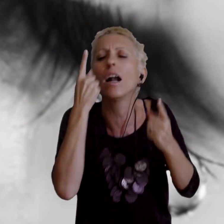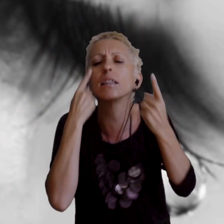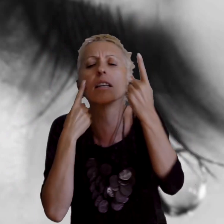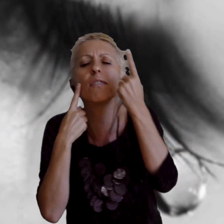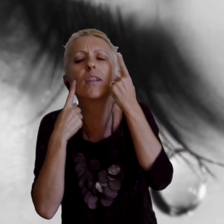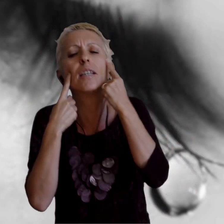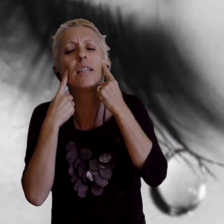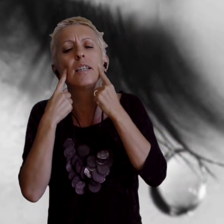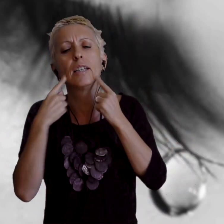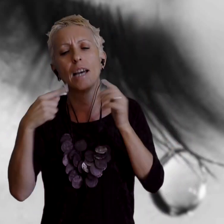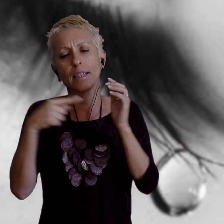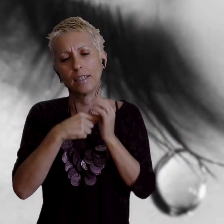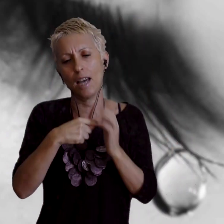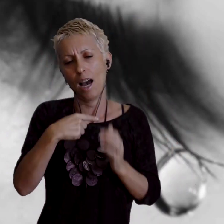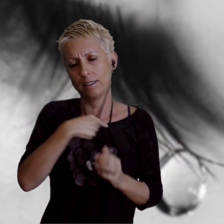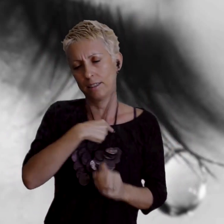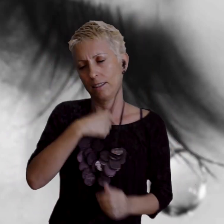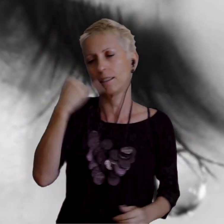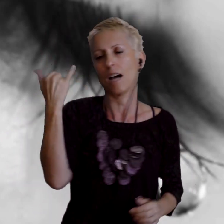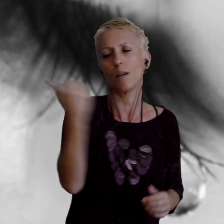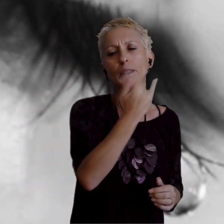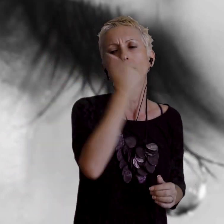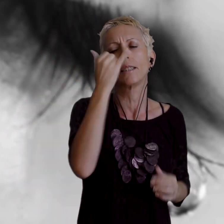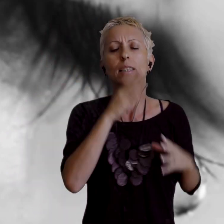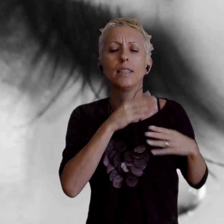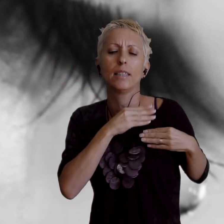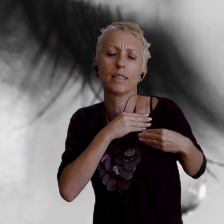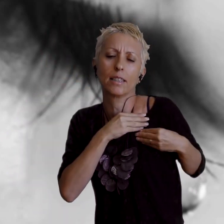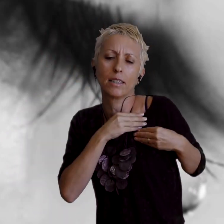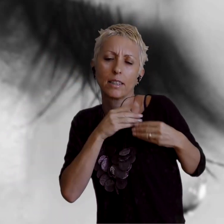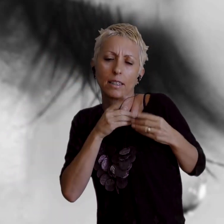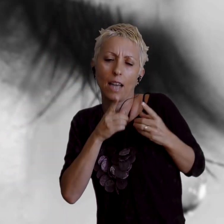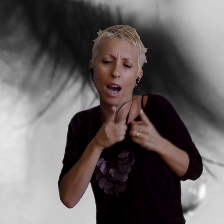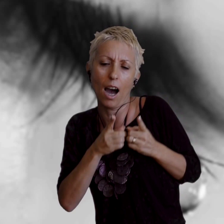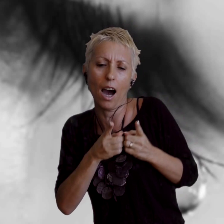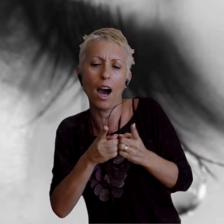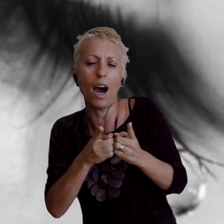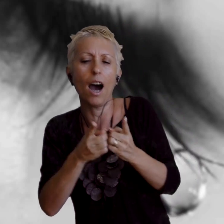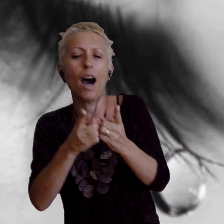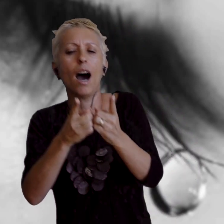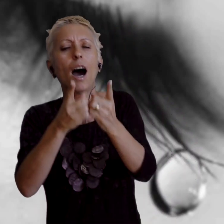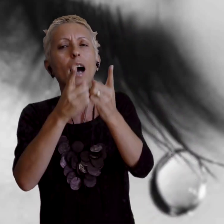אל תבכי כי אני תמיד איתך